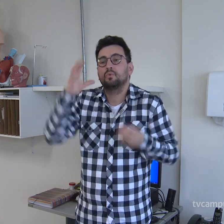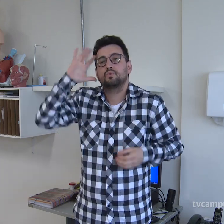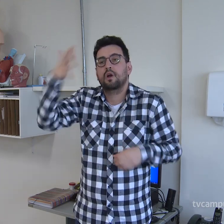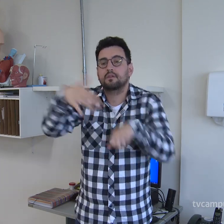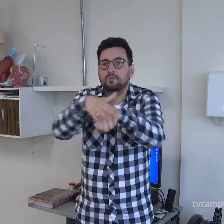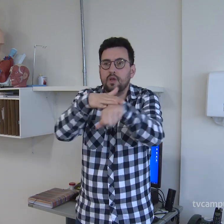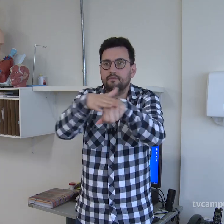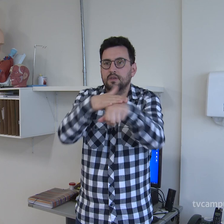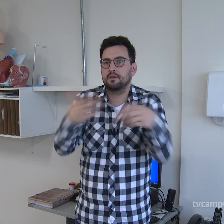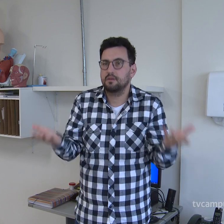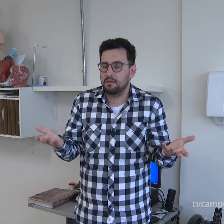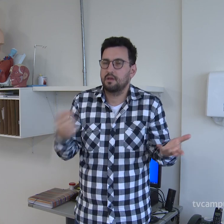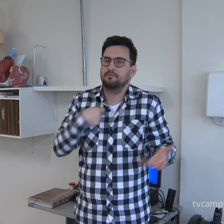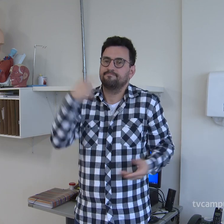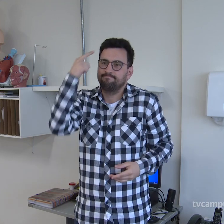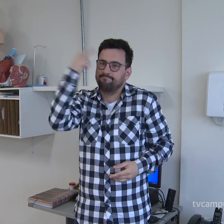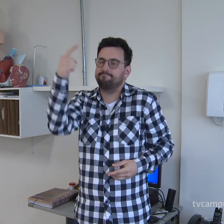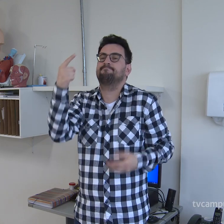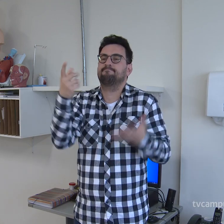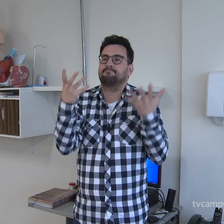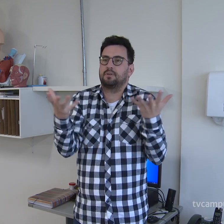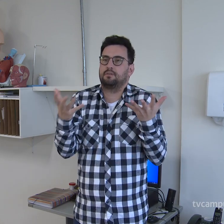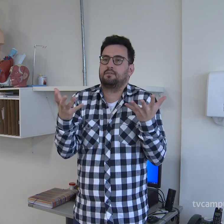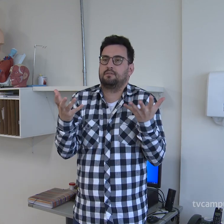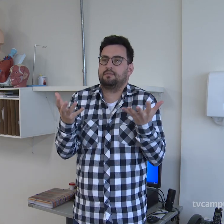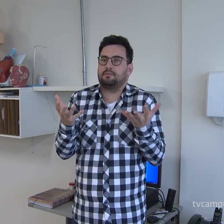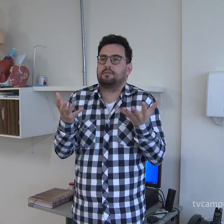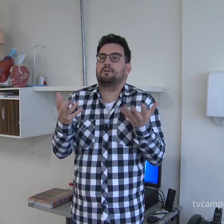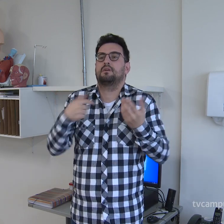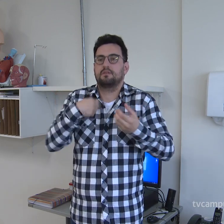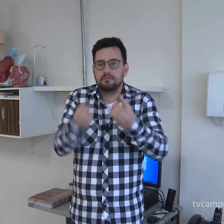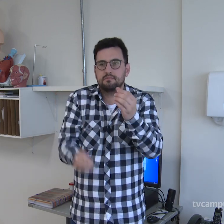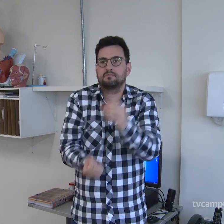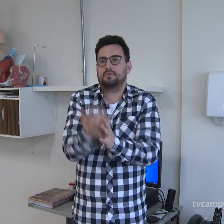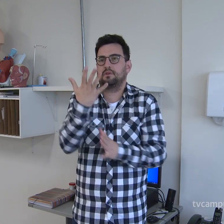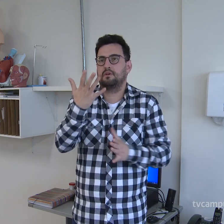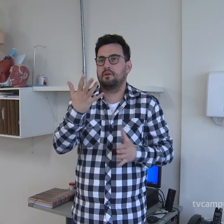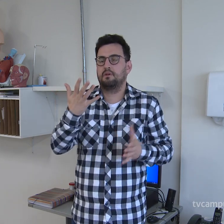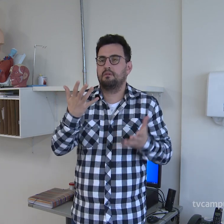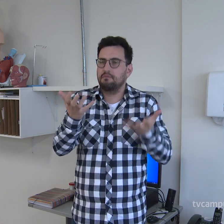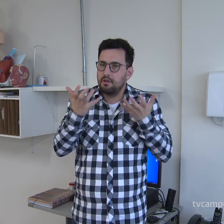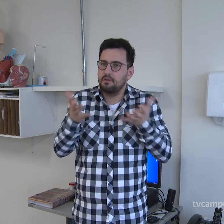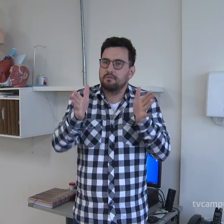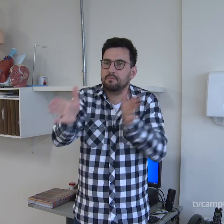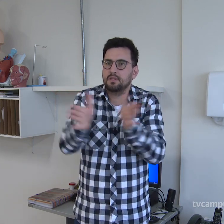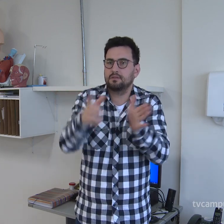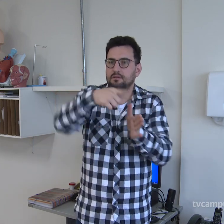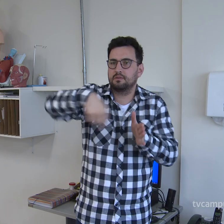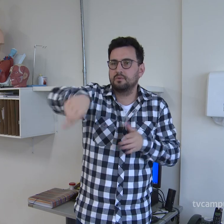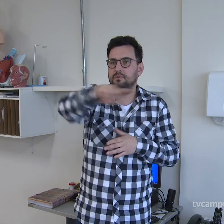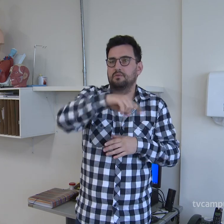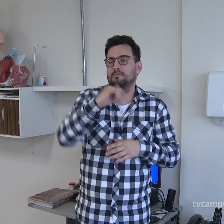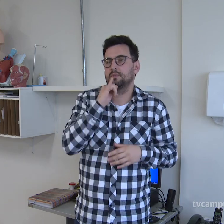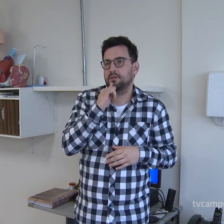ou uma pessoa que utilize a Libras para se comunicar. Então, só tinha acessibilidade arquitetônica.